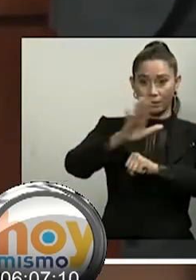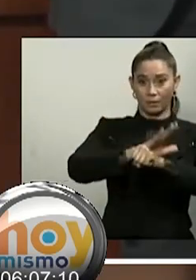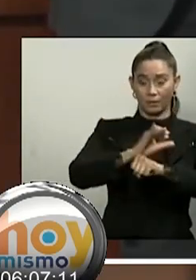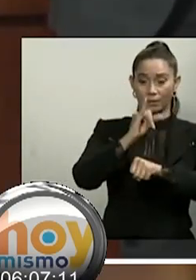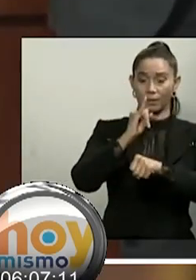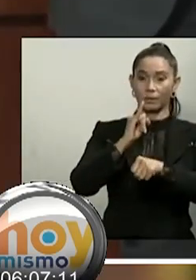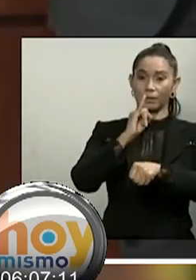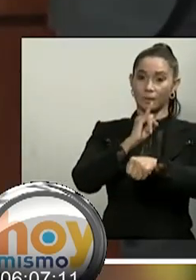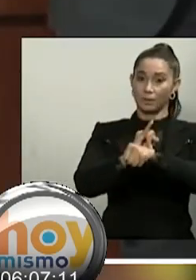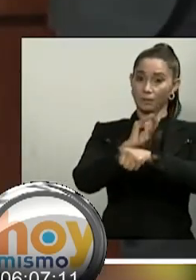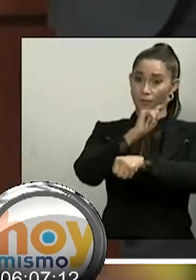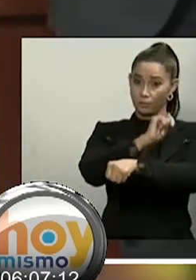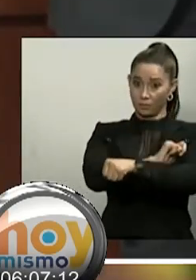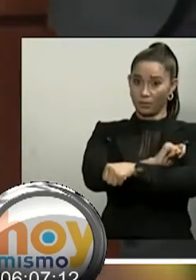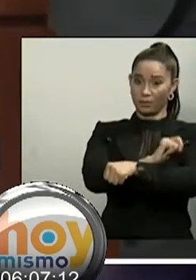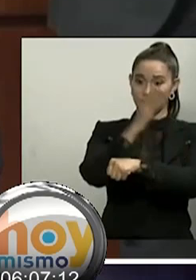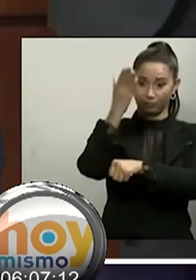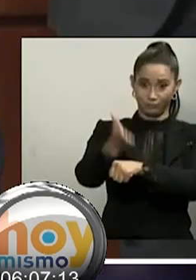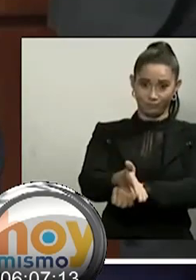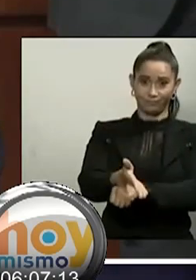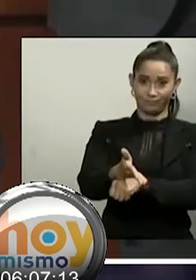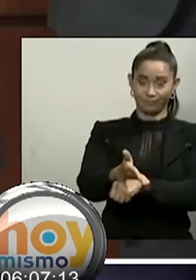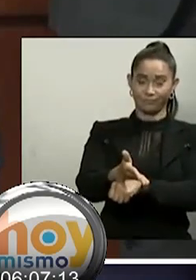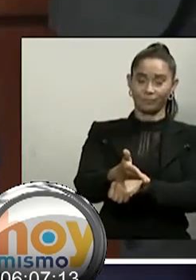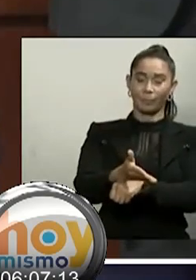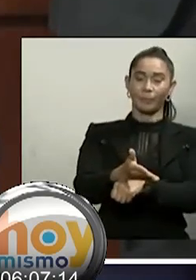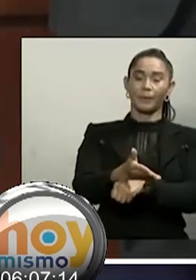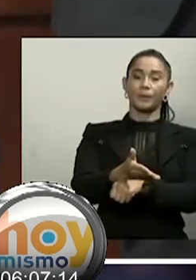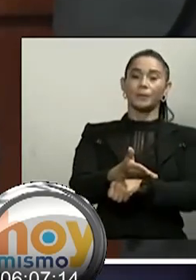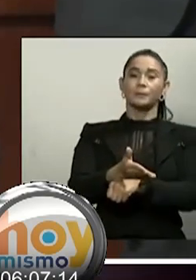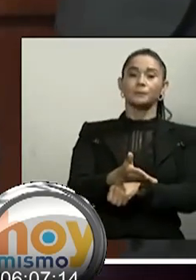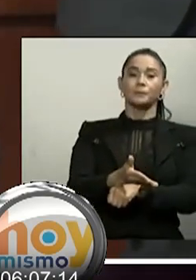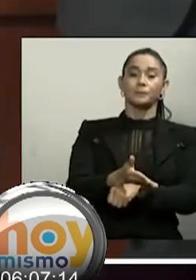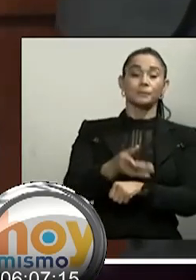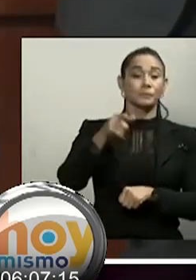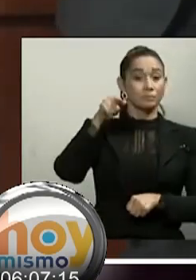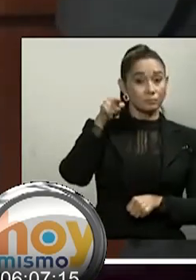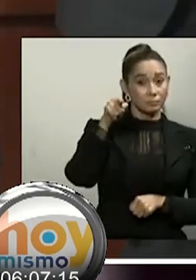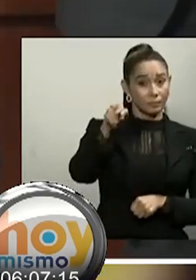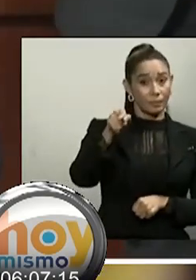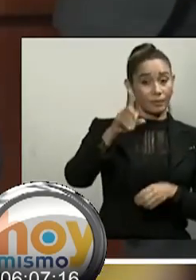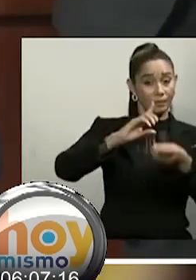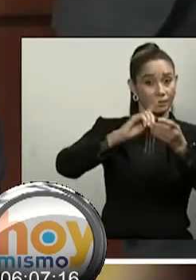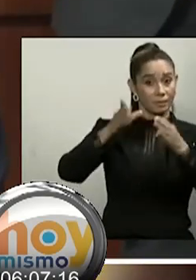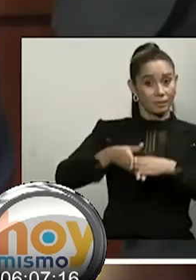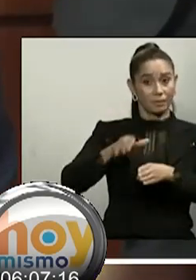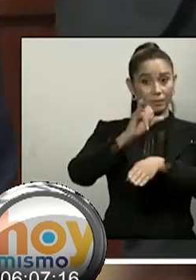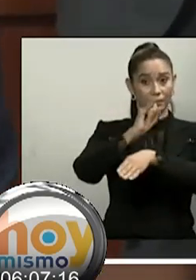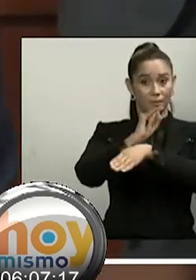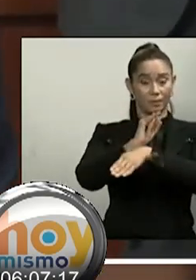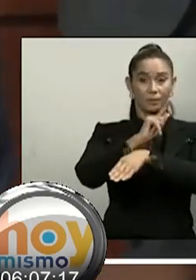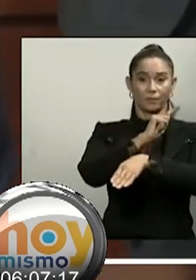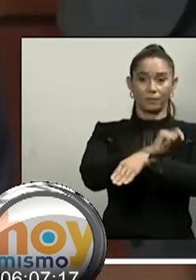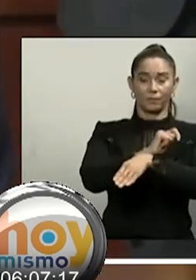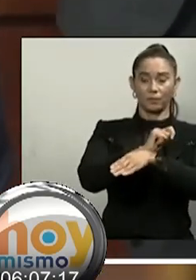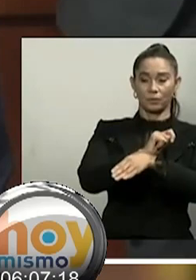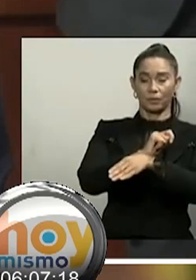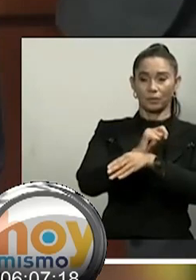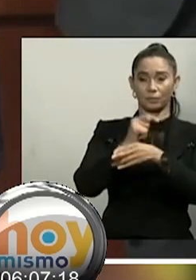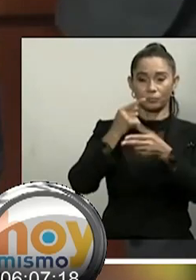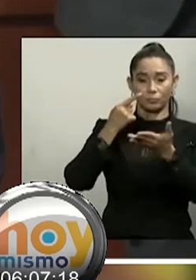sector de construcción hay dos sectores que se salen de la mano en el sentido de el orden de lo